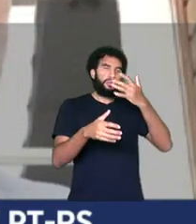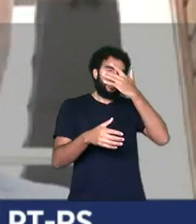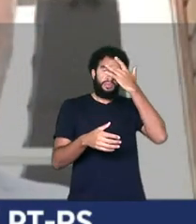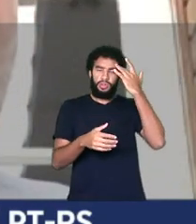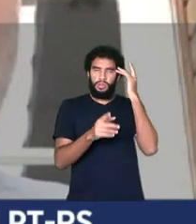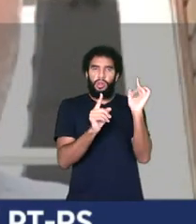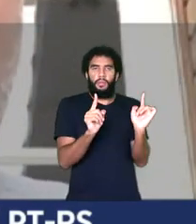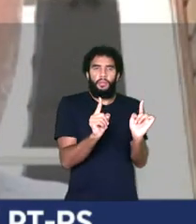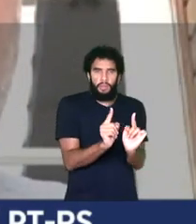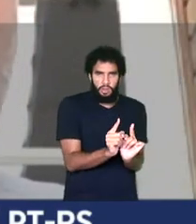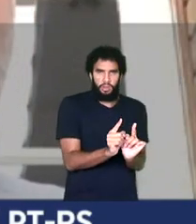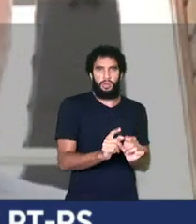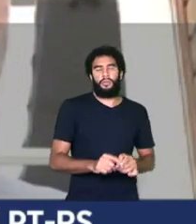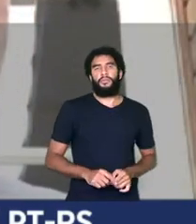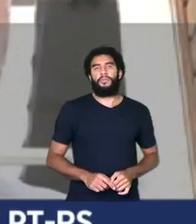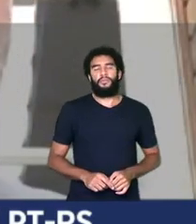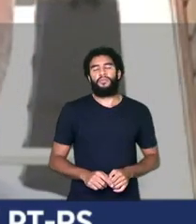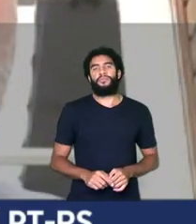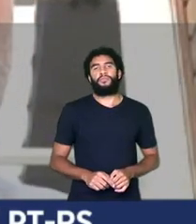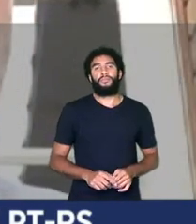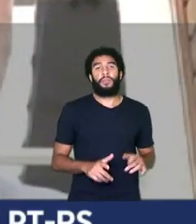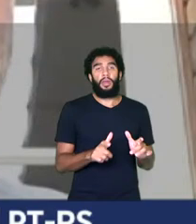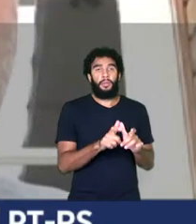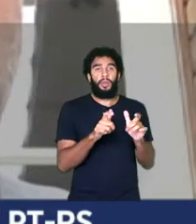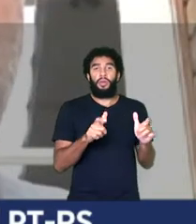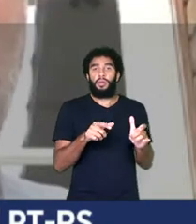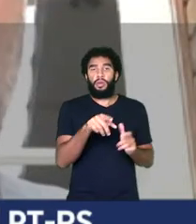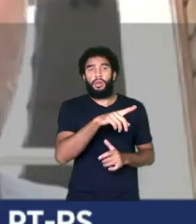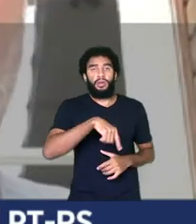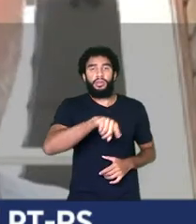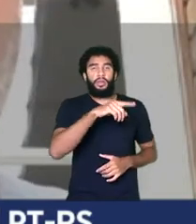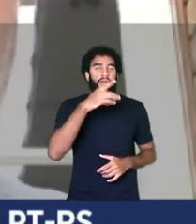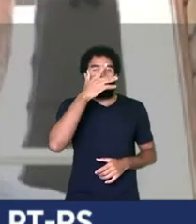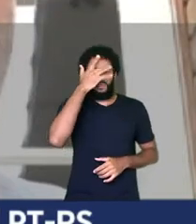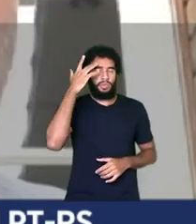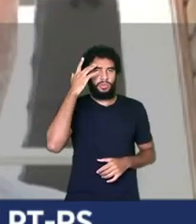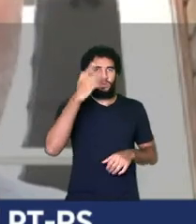GRUPO DE ACIONISTAS MINORITÁRIOS DO PETROBRAS. A MAIOR PARTE DELES, PRESIDENTE CÉLIO MOURA, ACIONISTAS